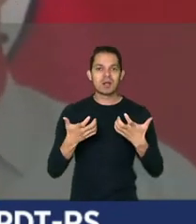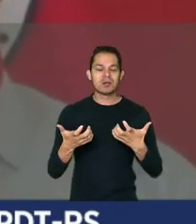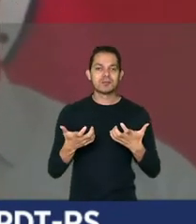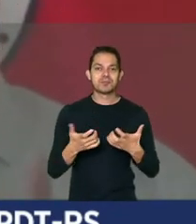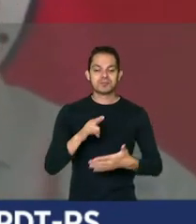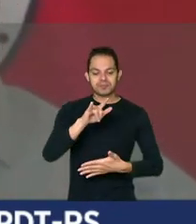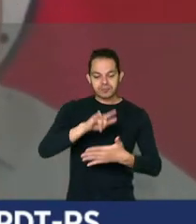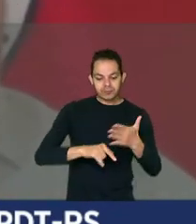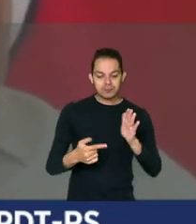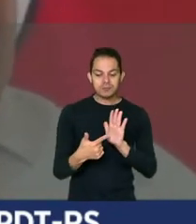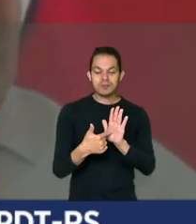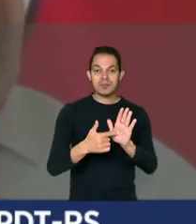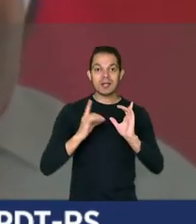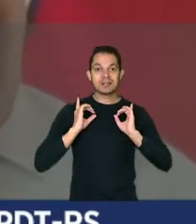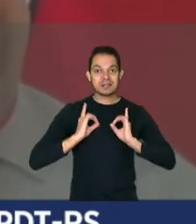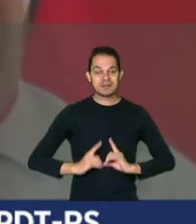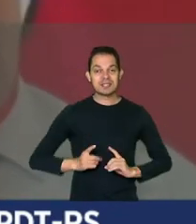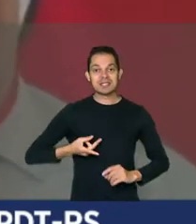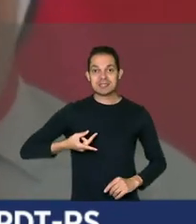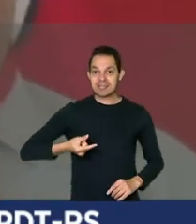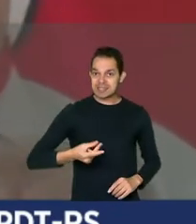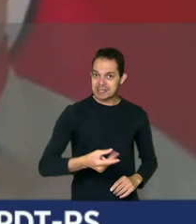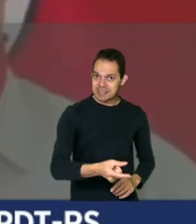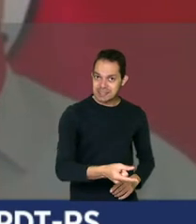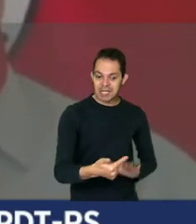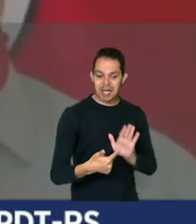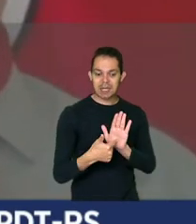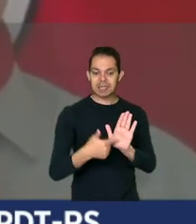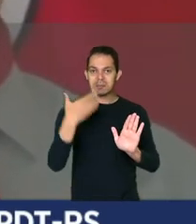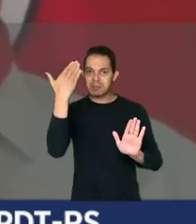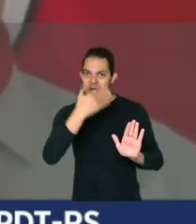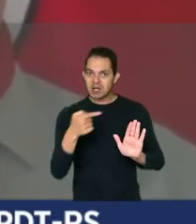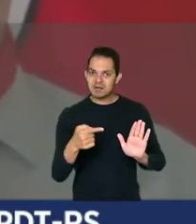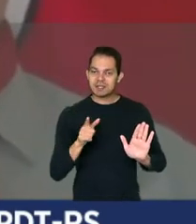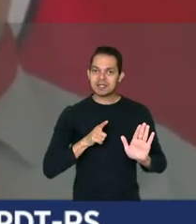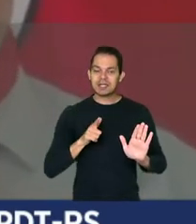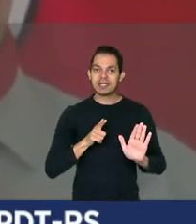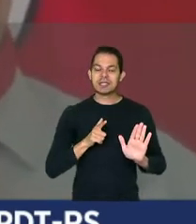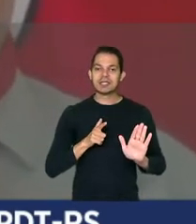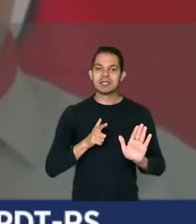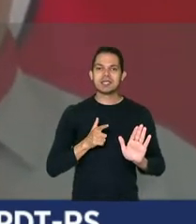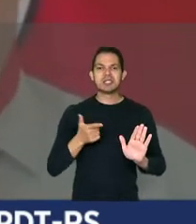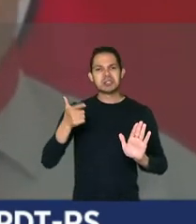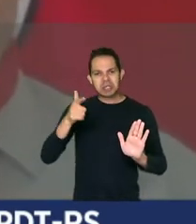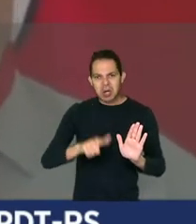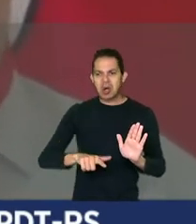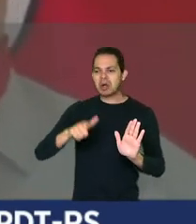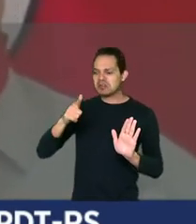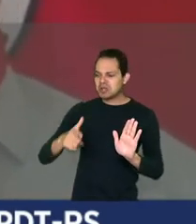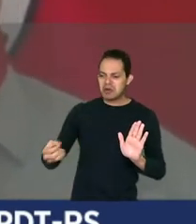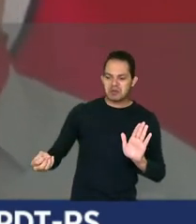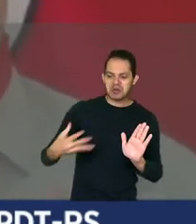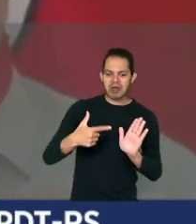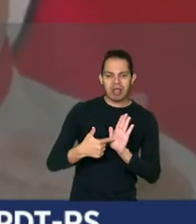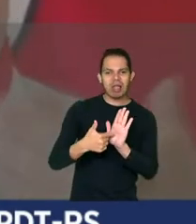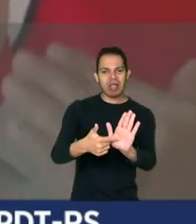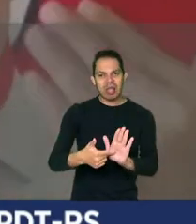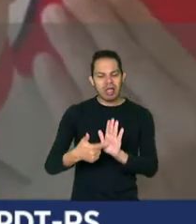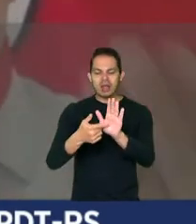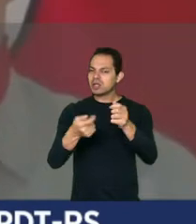PERÍCIA DIZ QUE A DEFICIÊNCIA DAQUELA PESSOA É DEFINITIVA, NÃO TEM MAIS POR QUE TER NOVOS LAUDOS O DIREITO DELA ESTÁ GARANTIDO, A